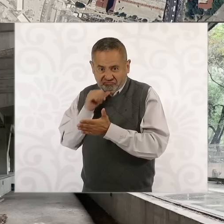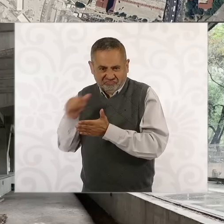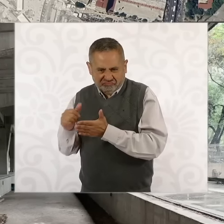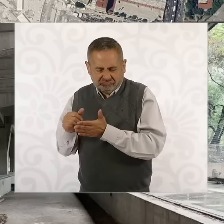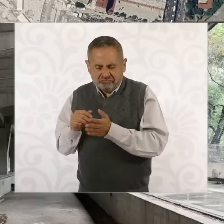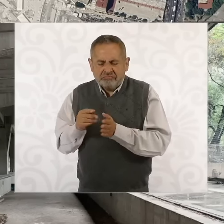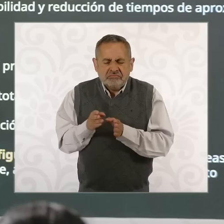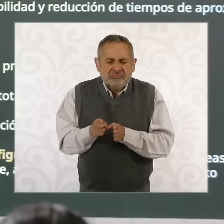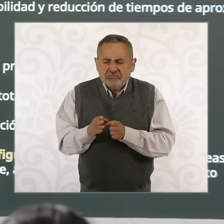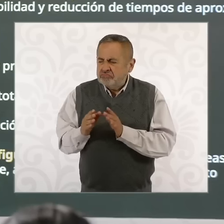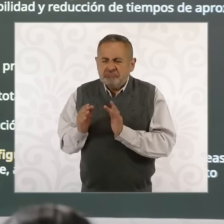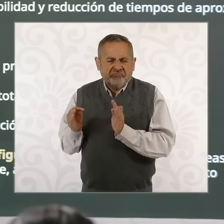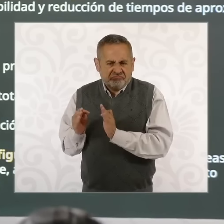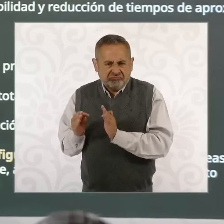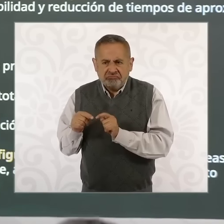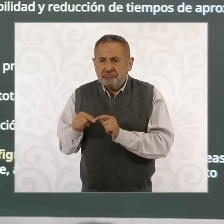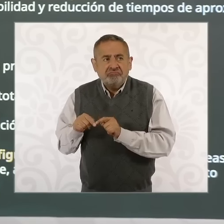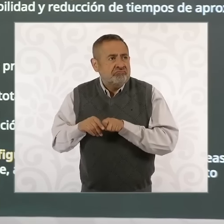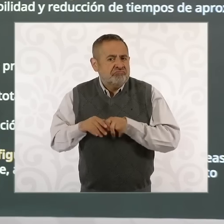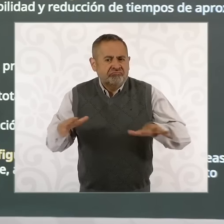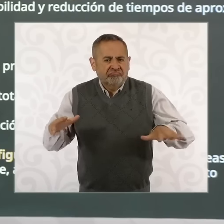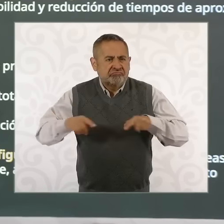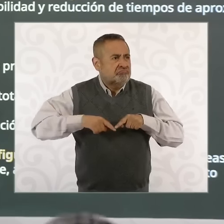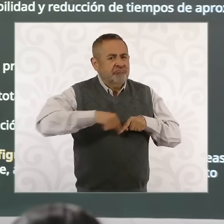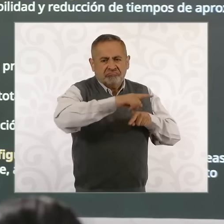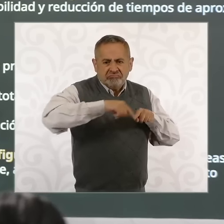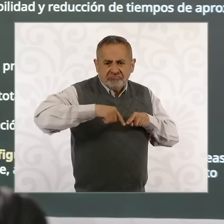conectividad con el resto de la ciudad. tiene conectividad con el metro, tiene conectividad